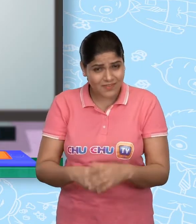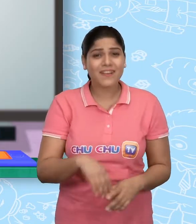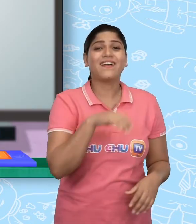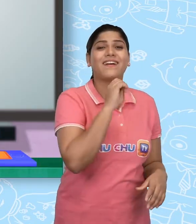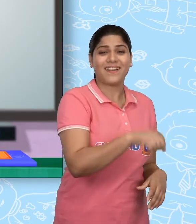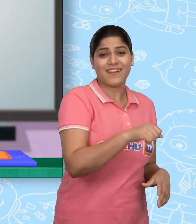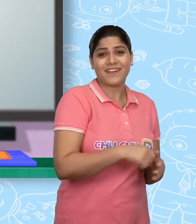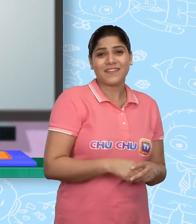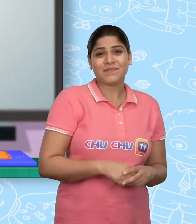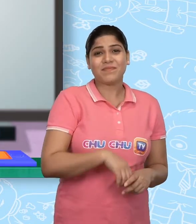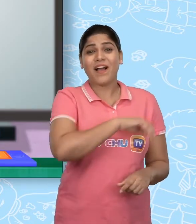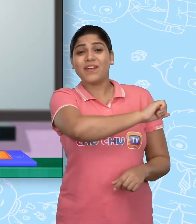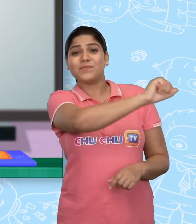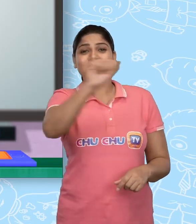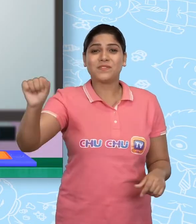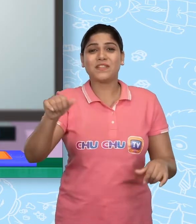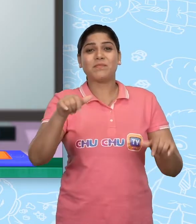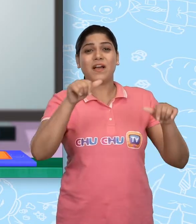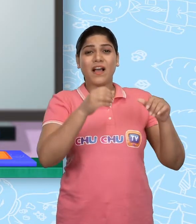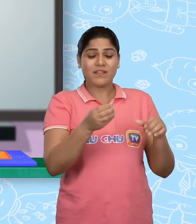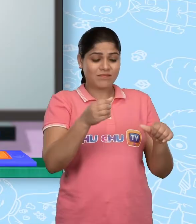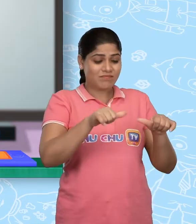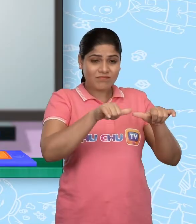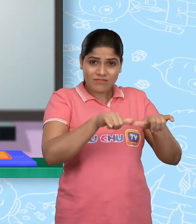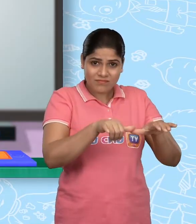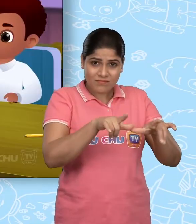हाँ, वहां तुम सब बागवानी करना सीखोगे।